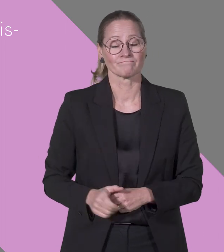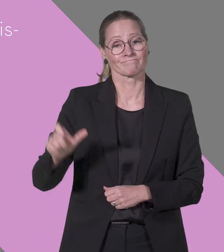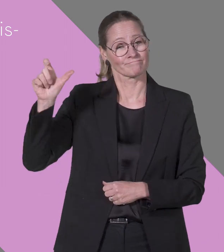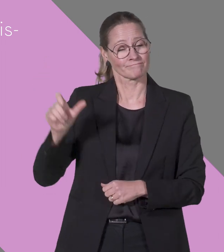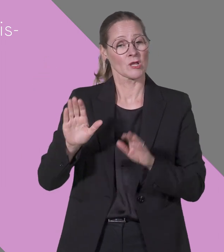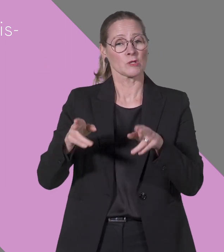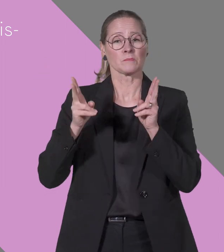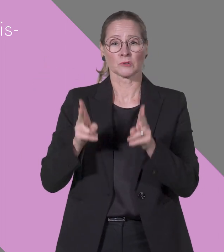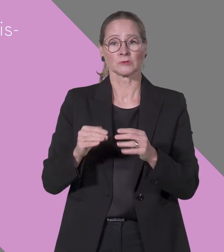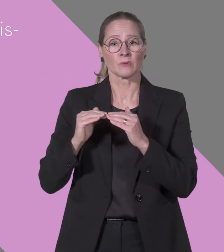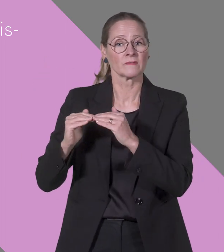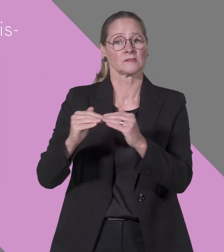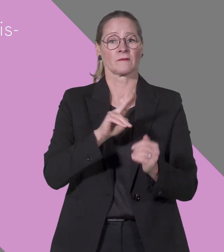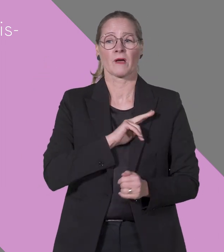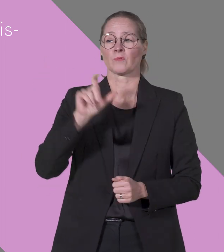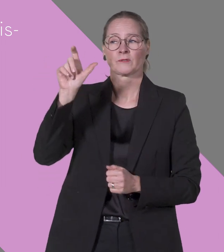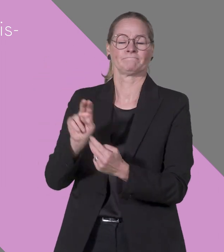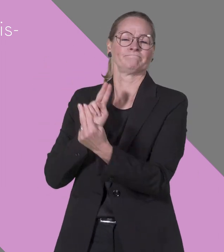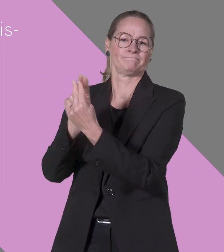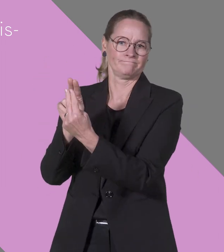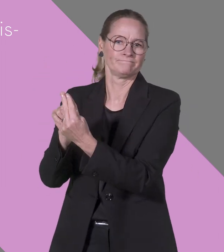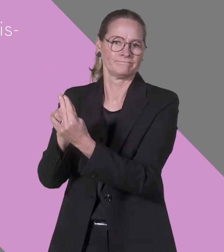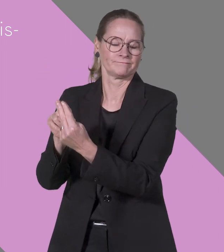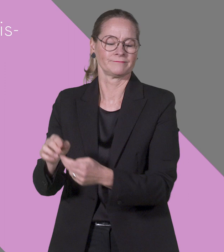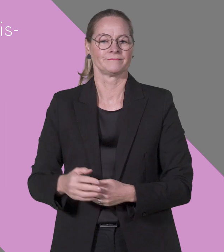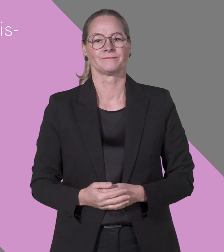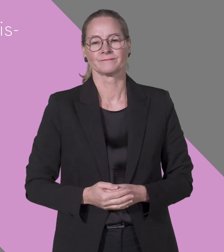Hän on myös ollut yhteydessä yhdenvertaisuusvaltuutettuun.